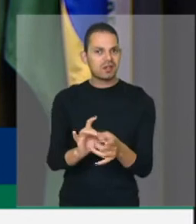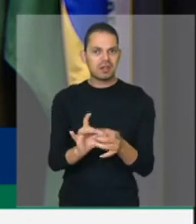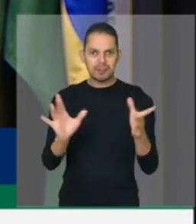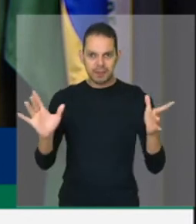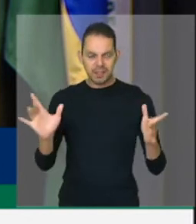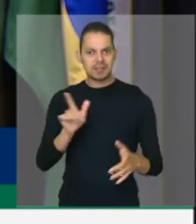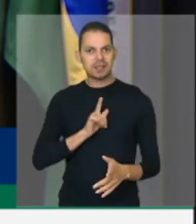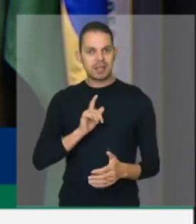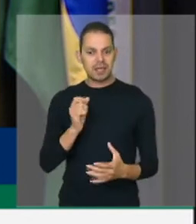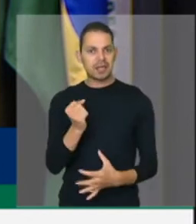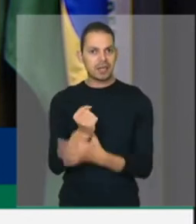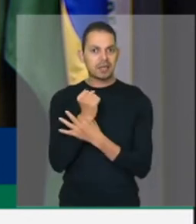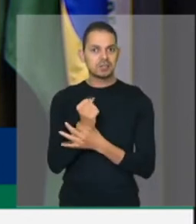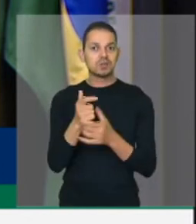CULTO E ... QUE ESTÁ